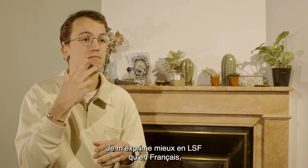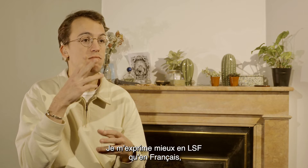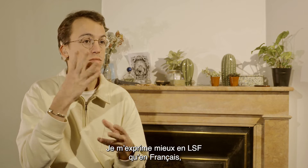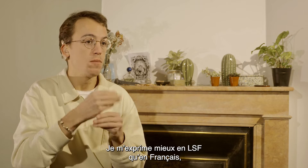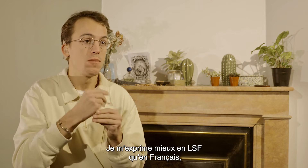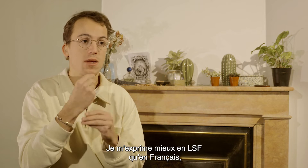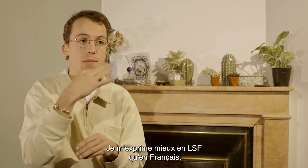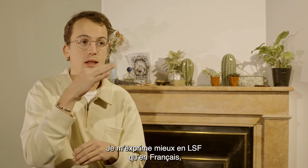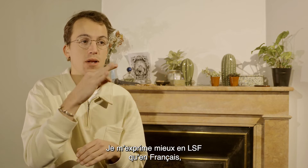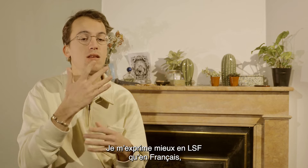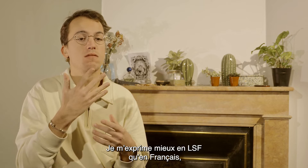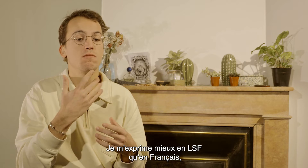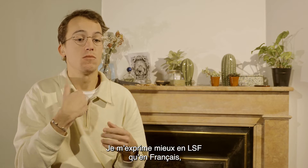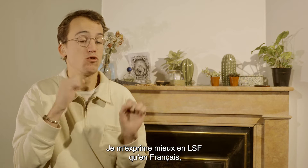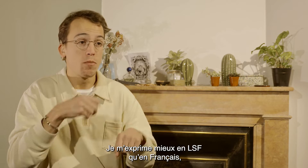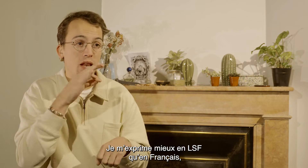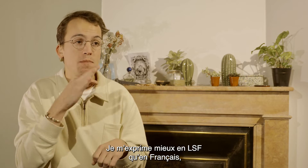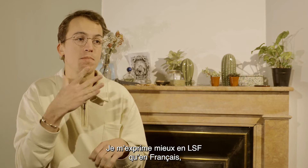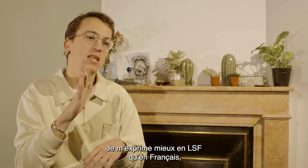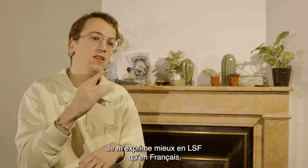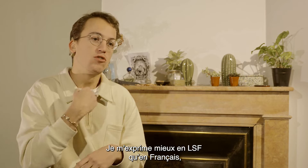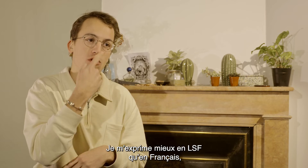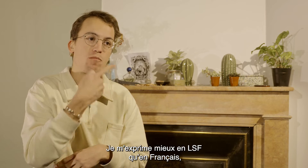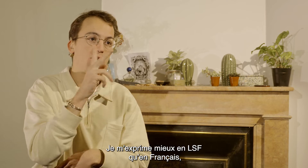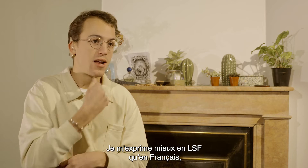Je m’exprime mieux en LSF qu’en Français,